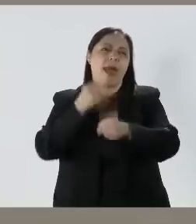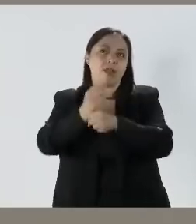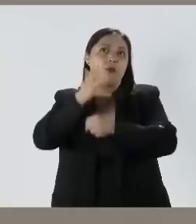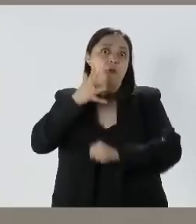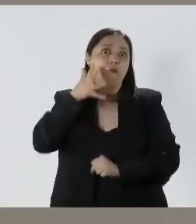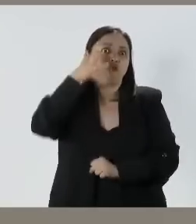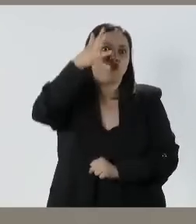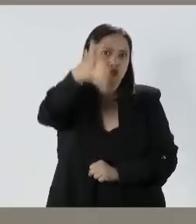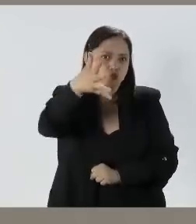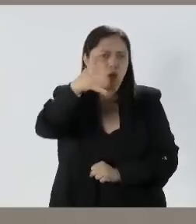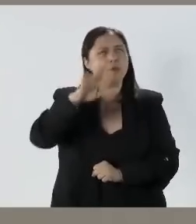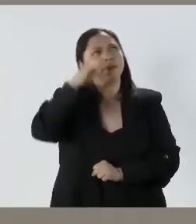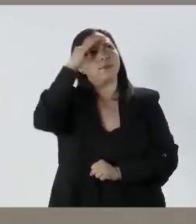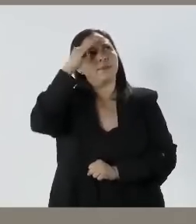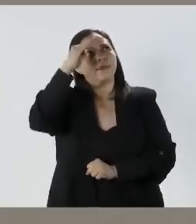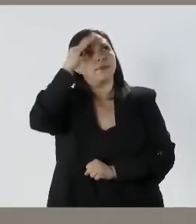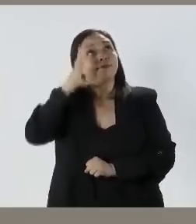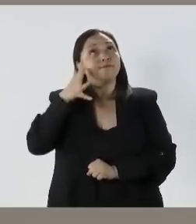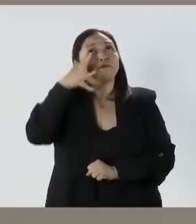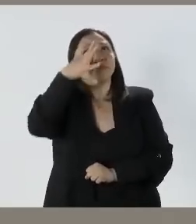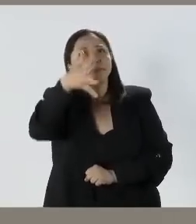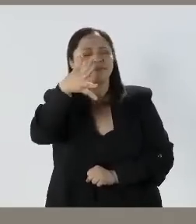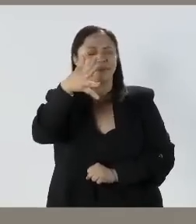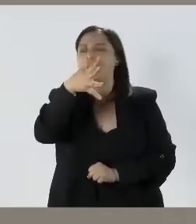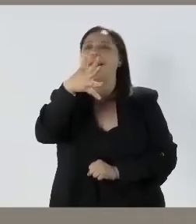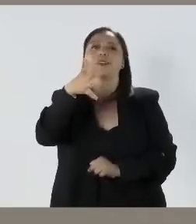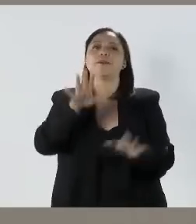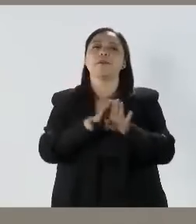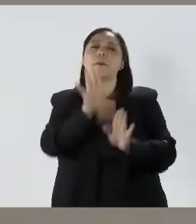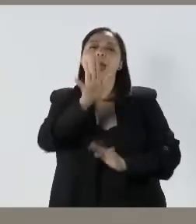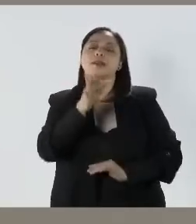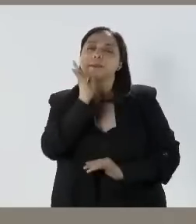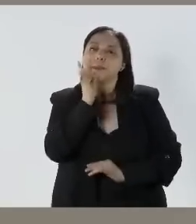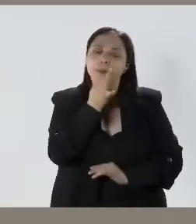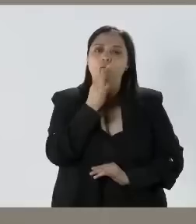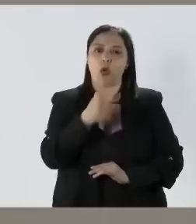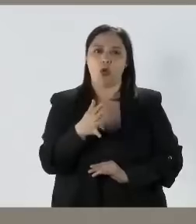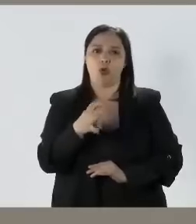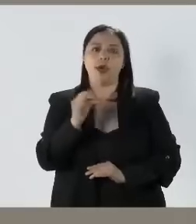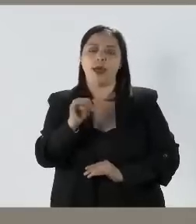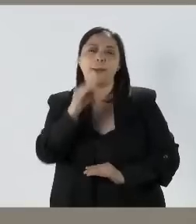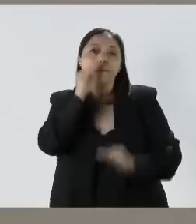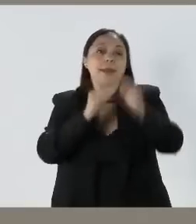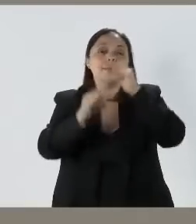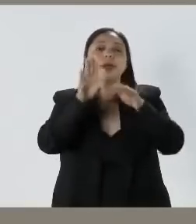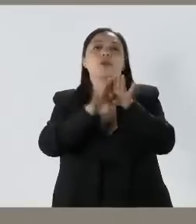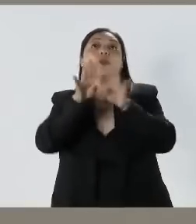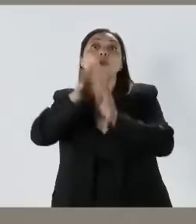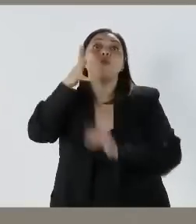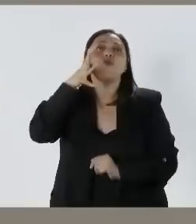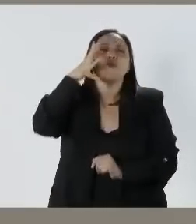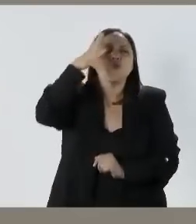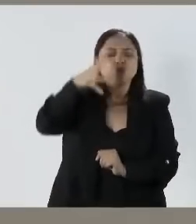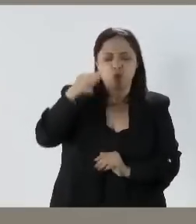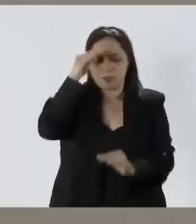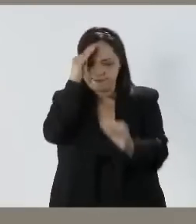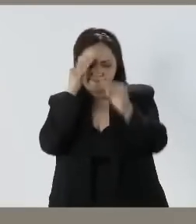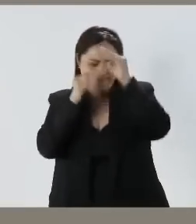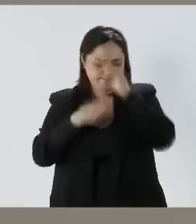nos hace poco para esta ciudad con una visión estratégica y de futuro que incluya todas las